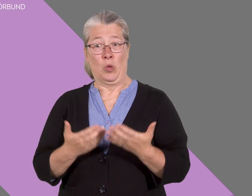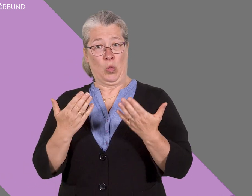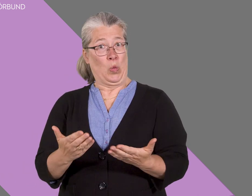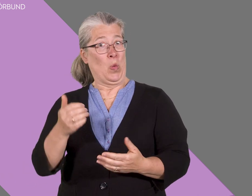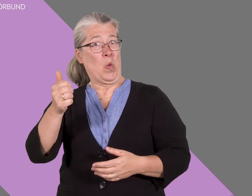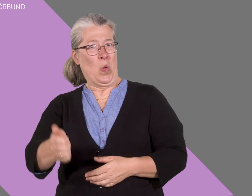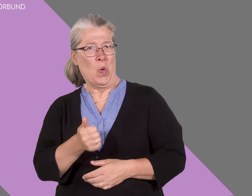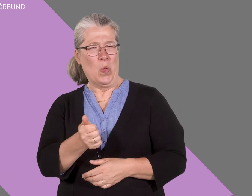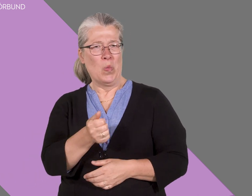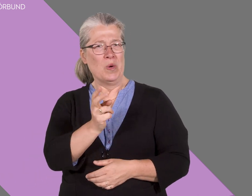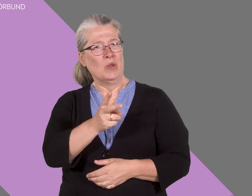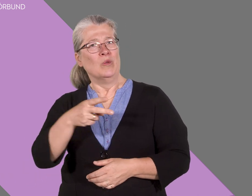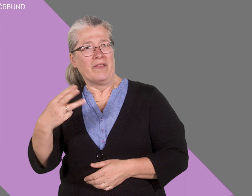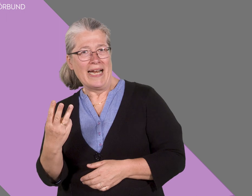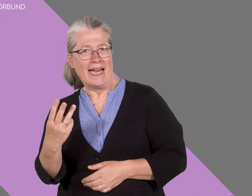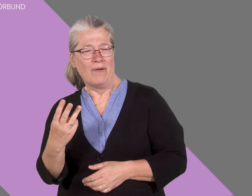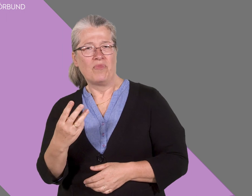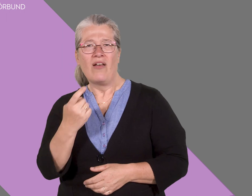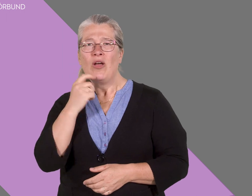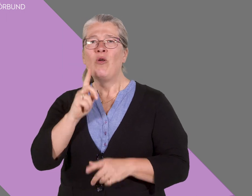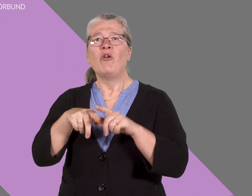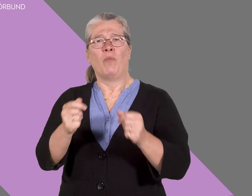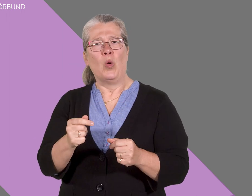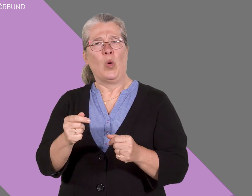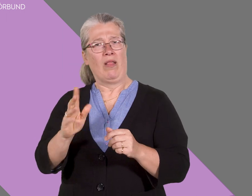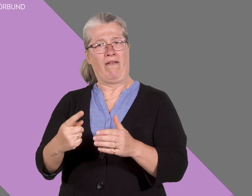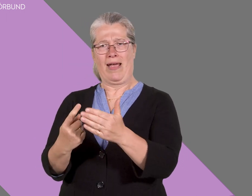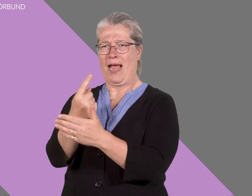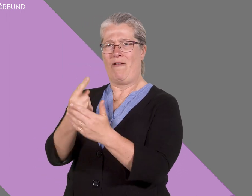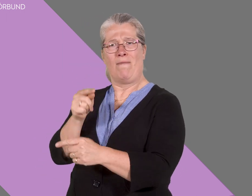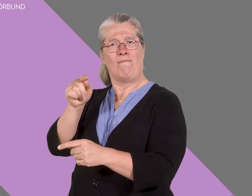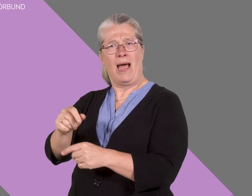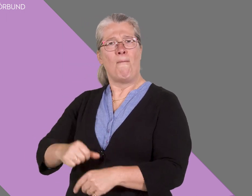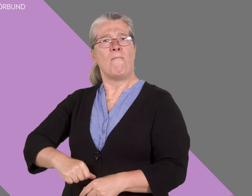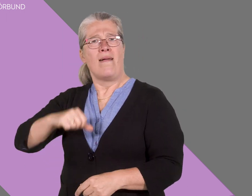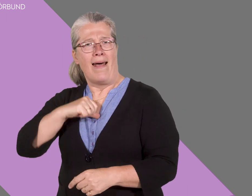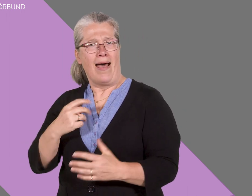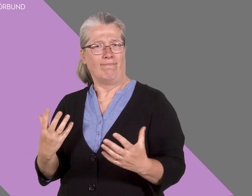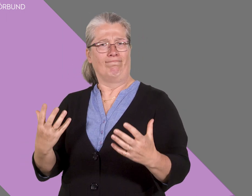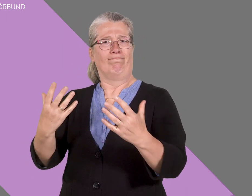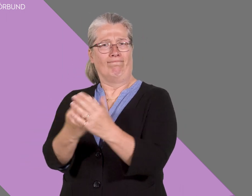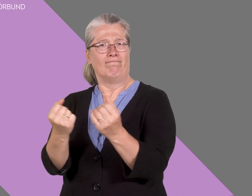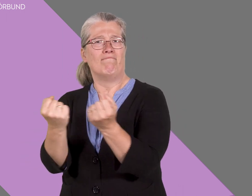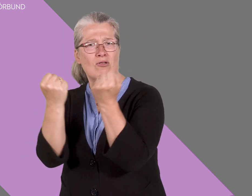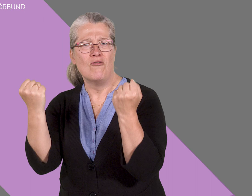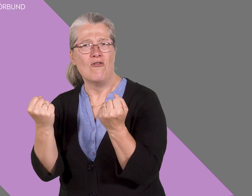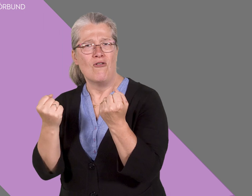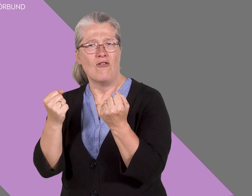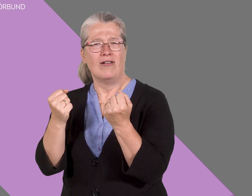Finlands Dövas Förbund är i år samfundspartner med evenemanget Pride 2023!